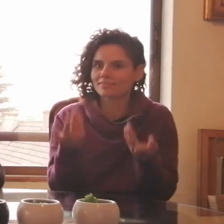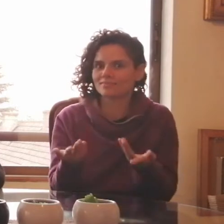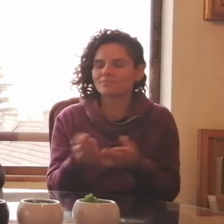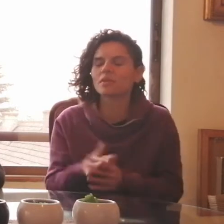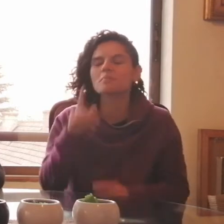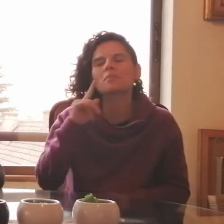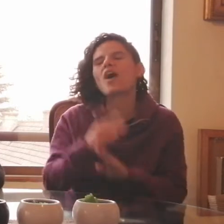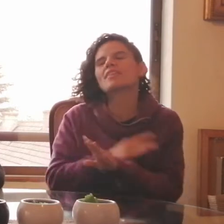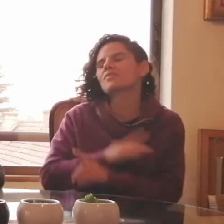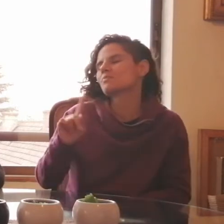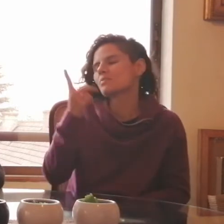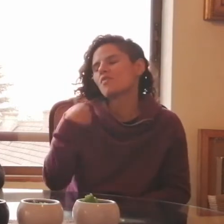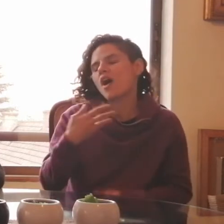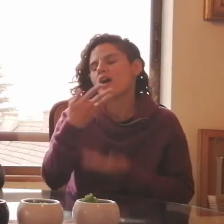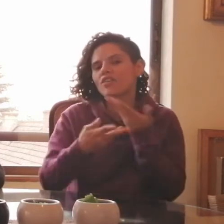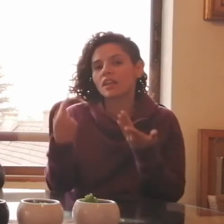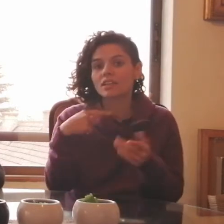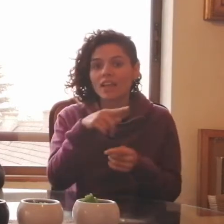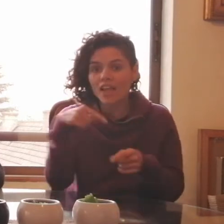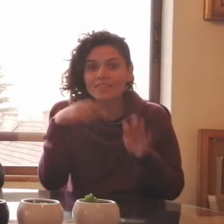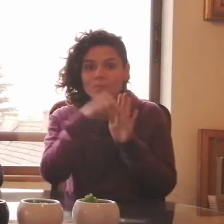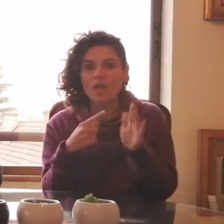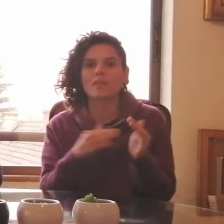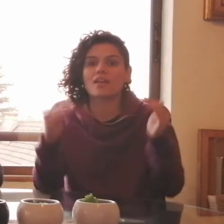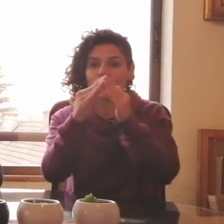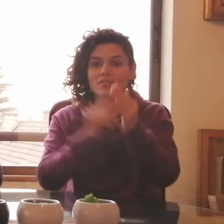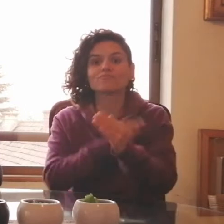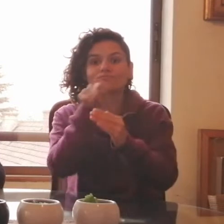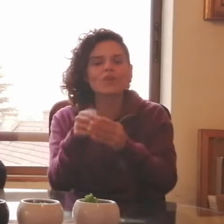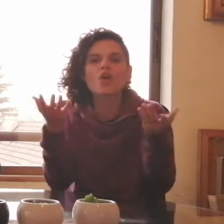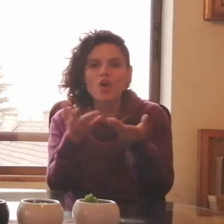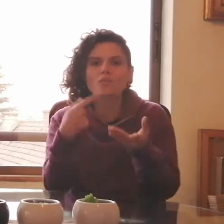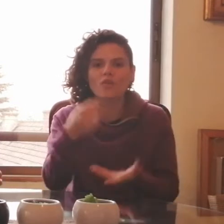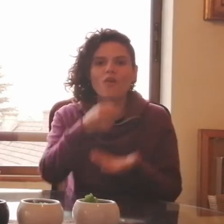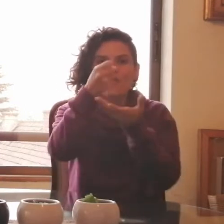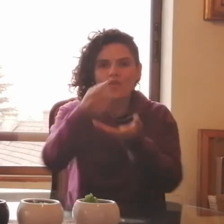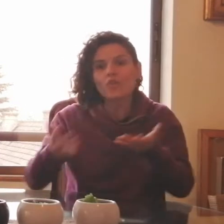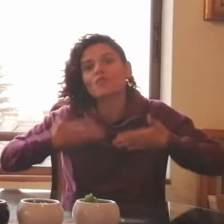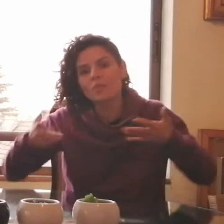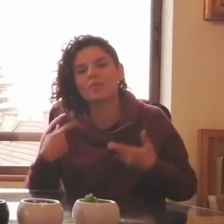contar que este programa llega a sus hogares gracias al financiamiento del fondo de fomento de medios de comunicación social del gobierno de